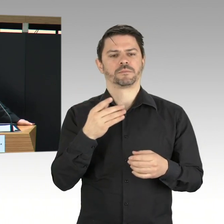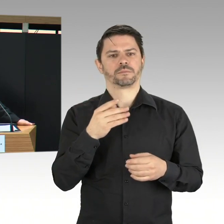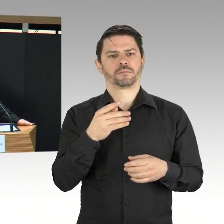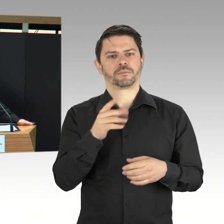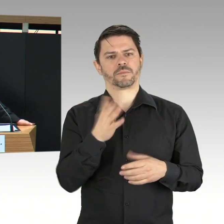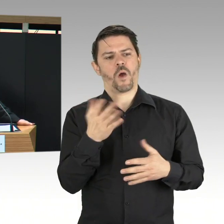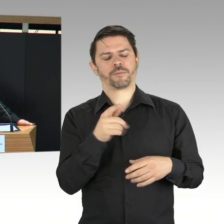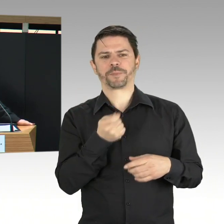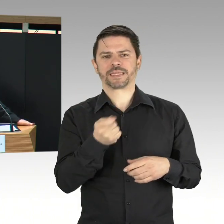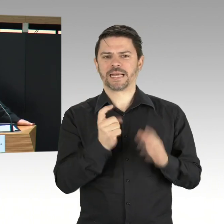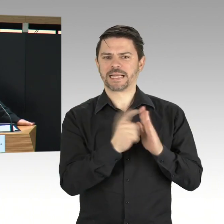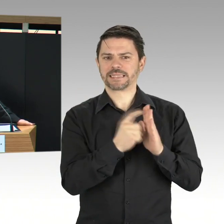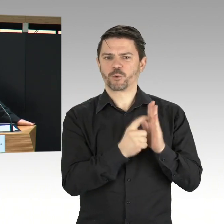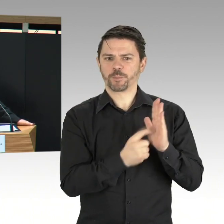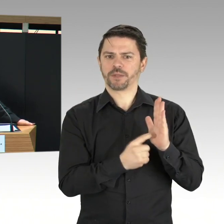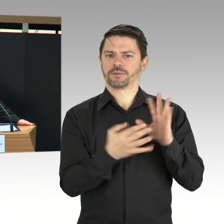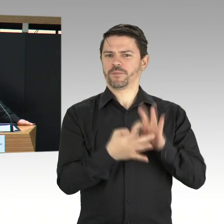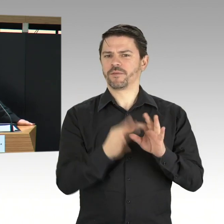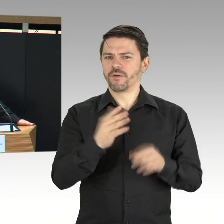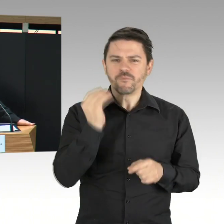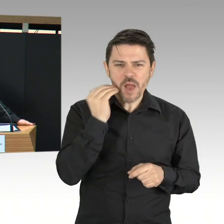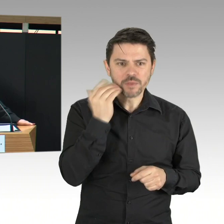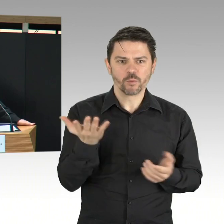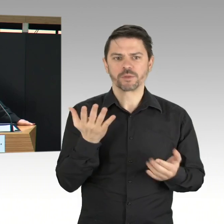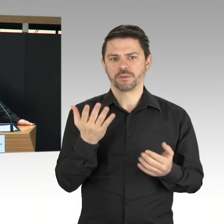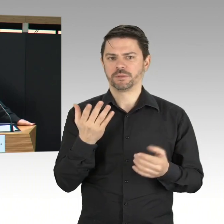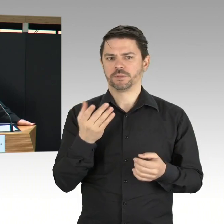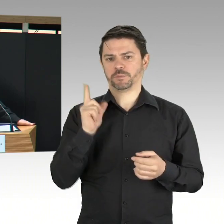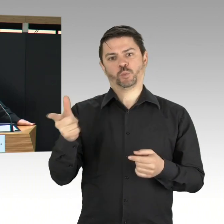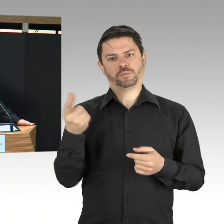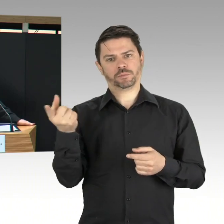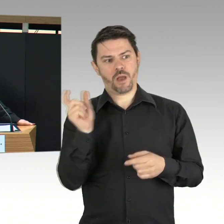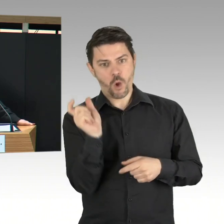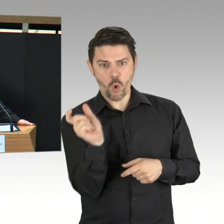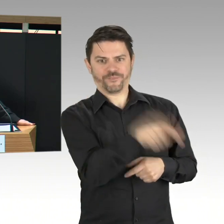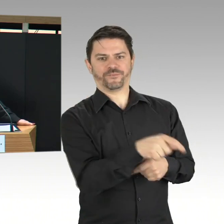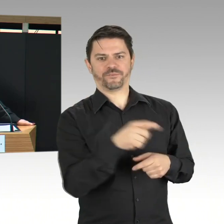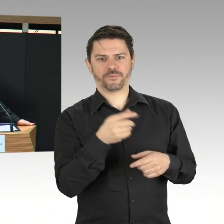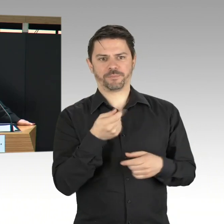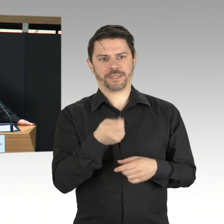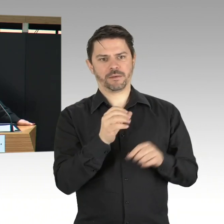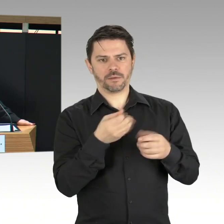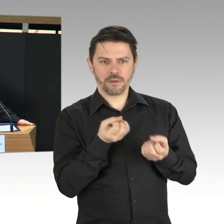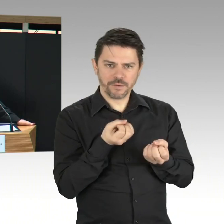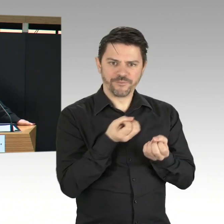Damit kennen die Berlinerinnen und Berliner die gesetzlich zulässige Miete für Ihre Wohnung.